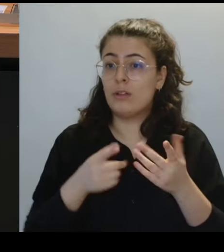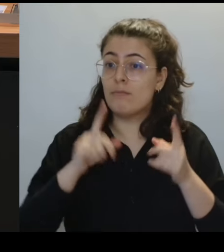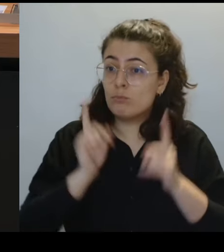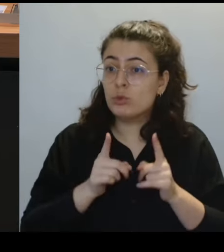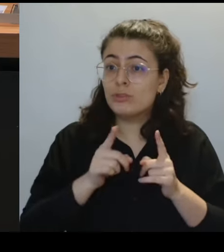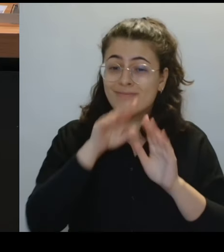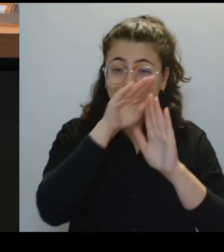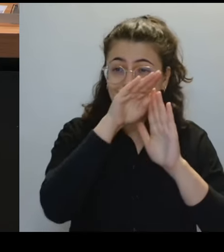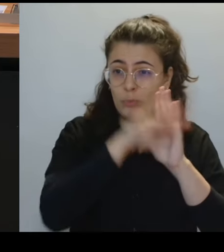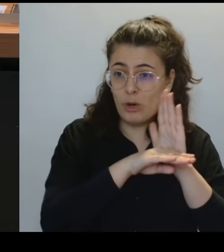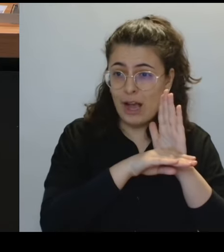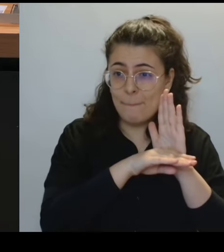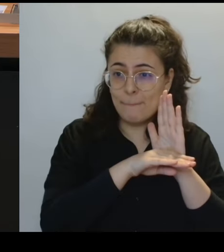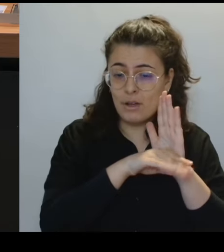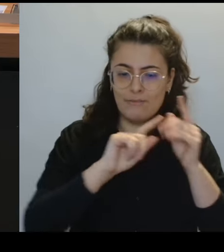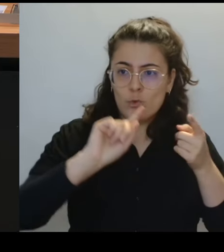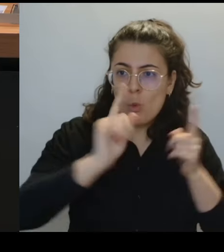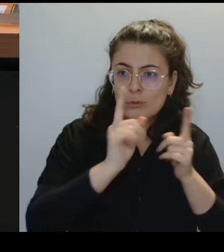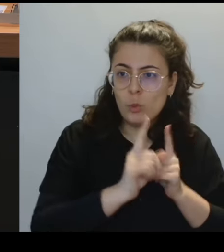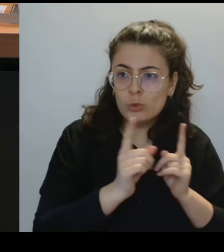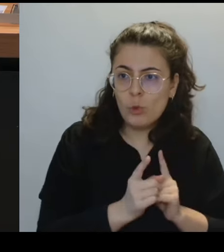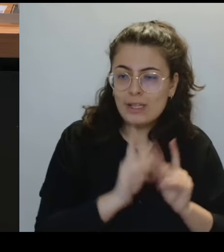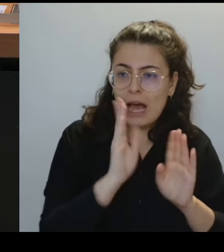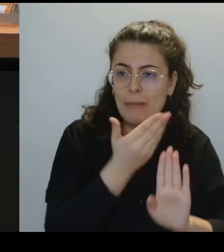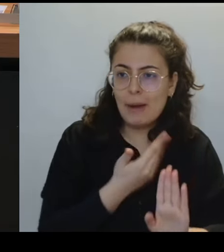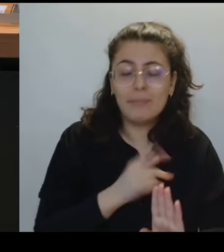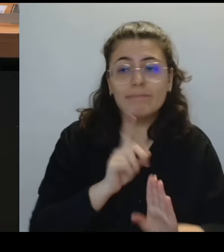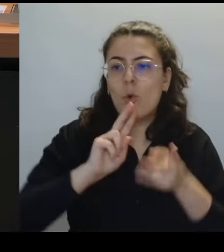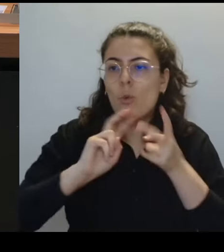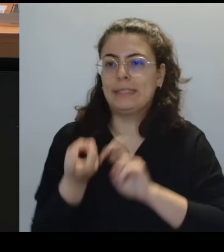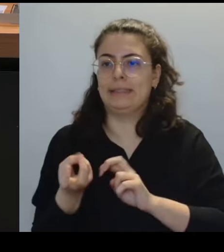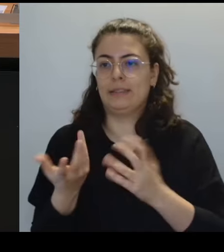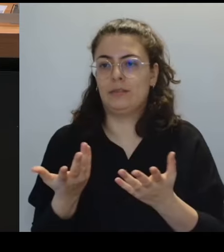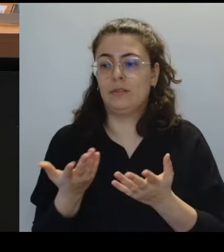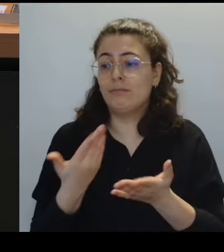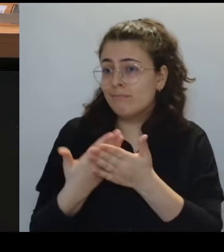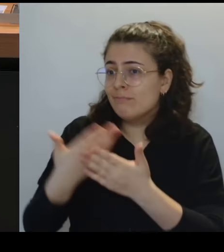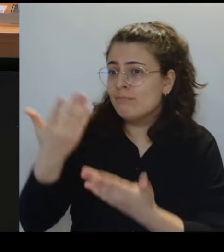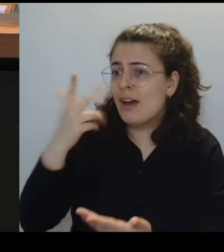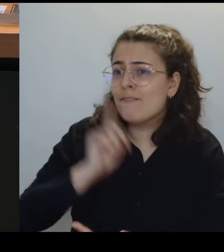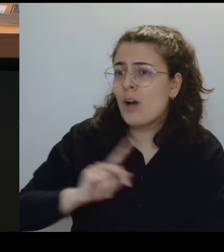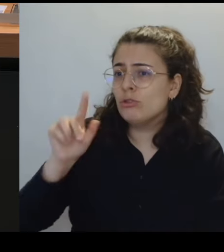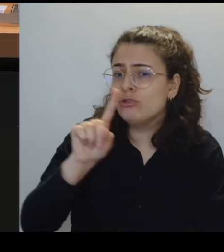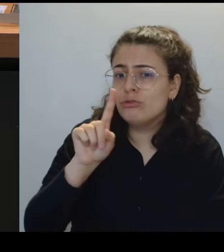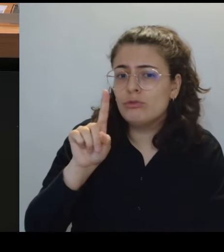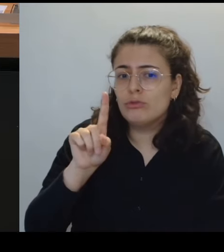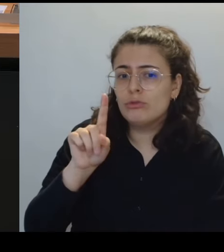Nehmen Sie das Heft doch bitte in die Hand, Frau Czyborra, und machen Sie sich für soziale Gesundheitsversorgung beim